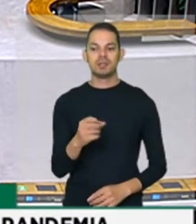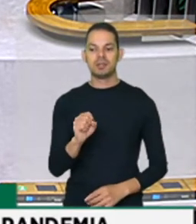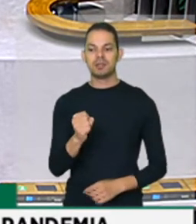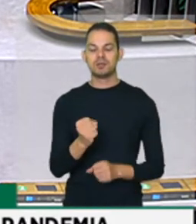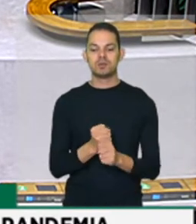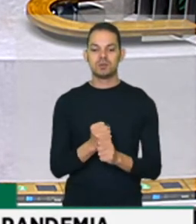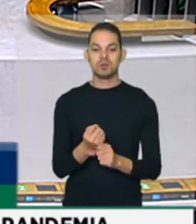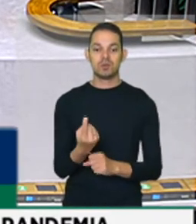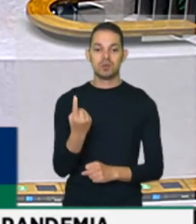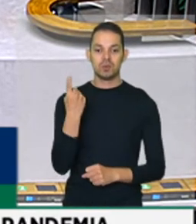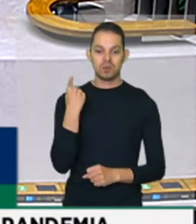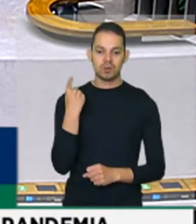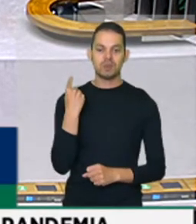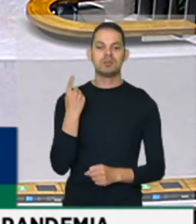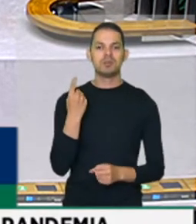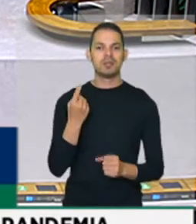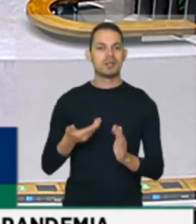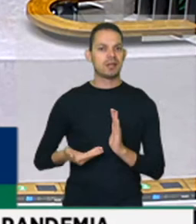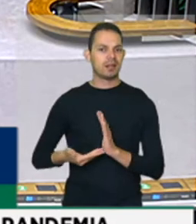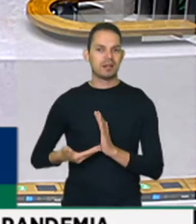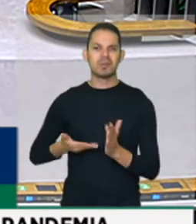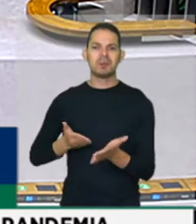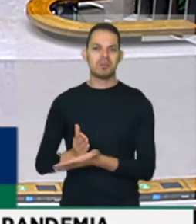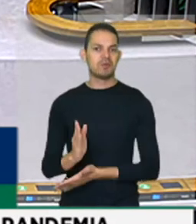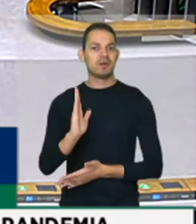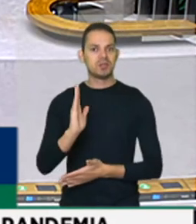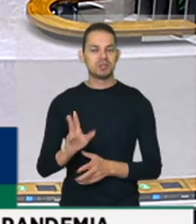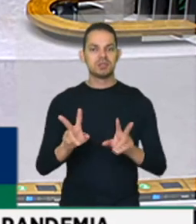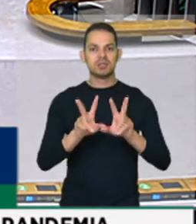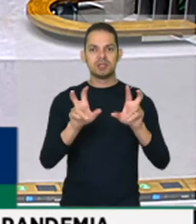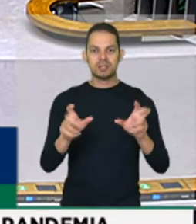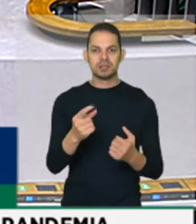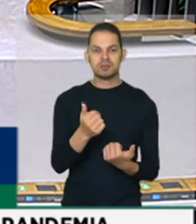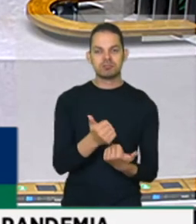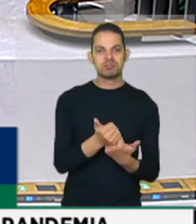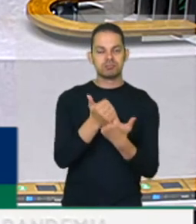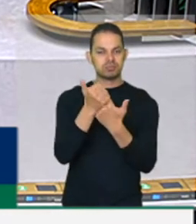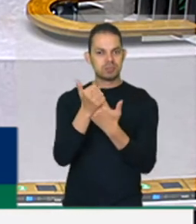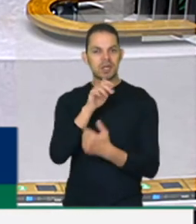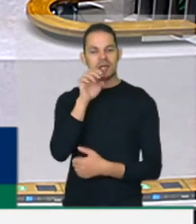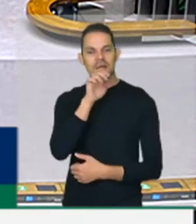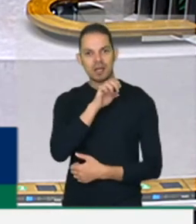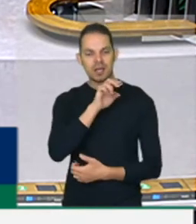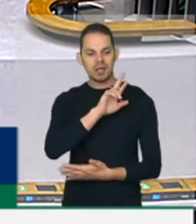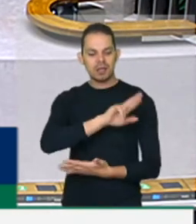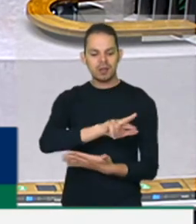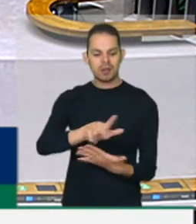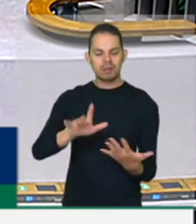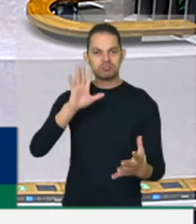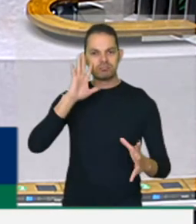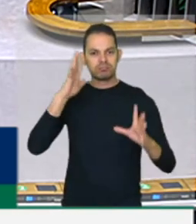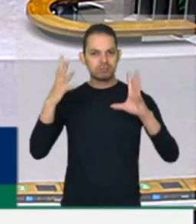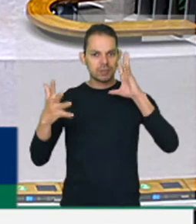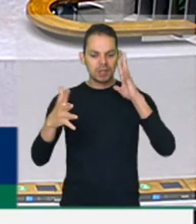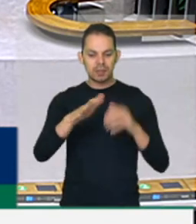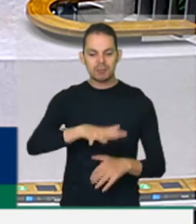APROVADO NA CÂMARA QUE DISPÕE SOBRE AÇÕES EMERGENCIAIS E TEMPORÁRIAS PARA O SETOR DE EVENTOS PARA COMPENSAR OS EFEITOS DOEFC ENTES DAS MEDIDAS DE COMBATE